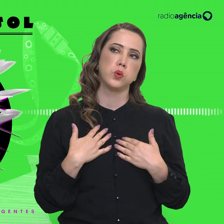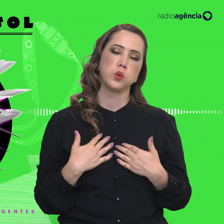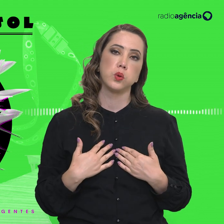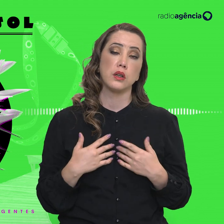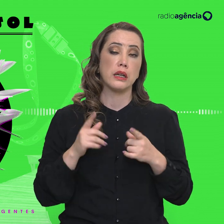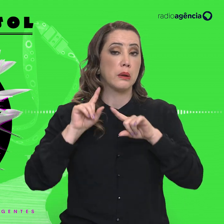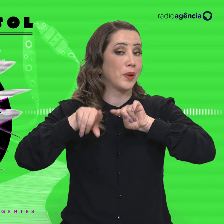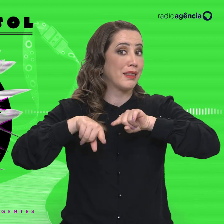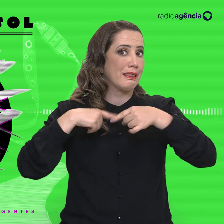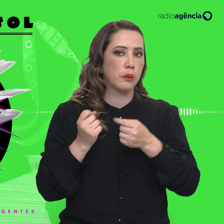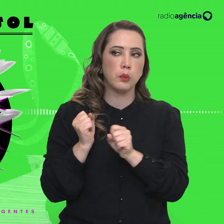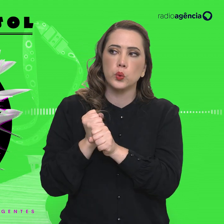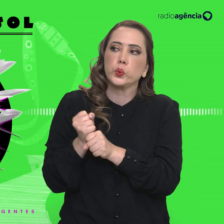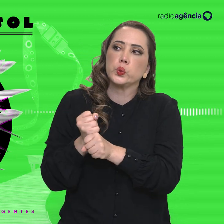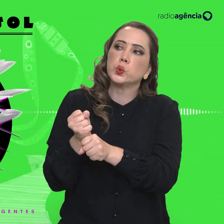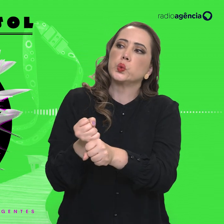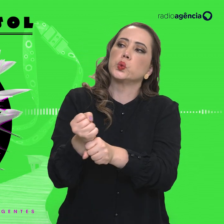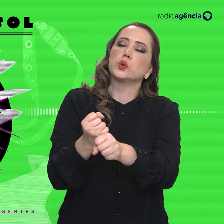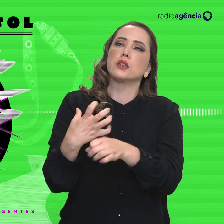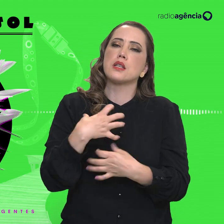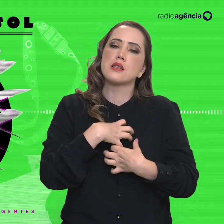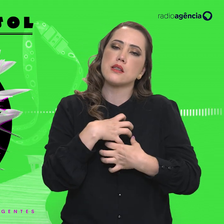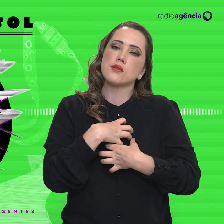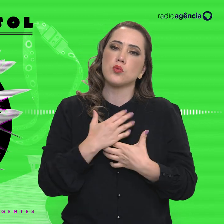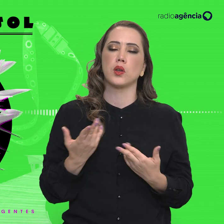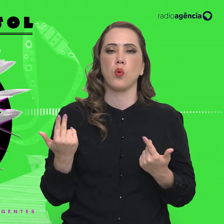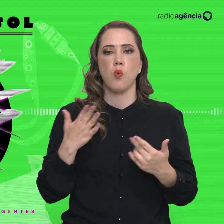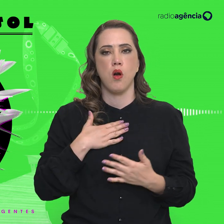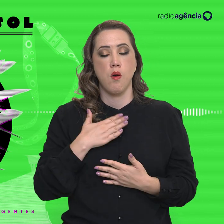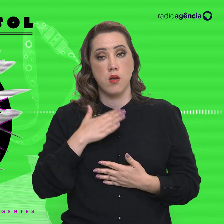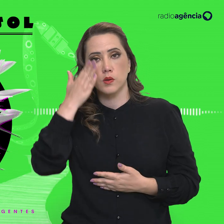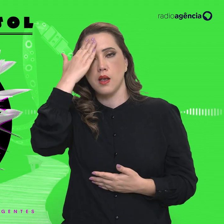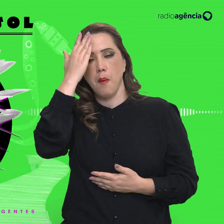Que é mais ou menos o sentimento que eu tive quando eu recebi o meu diagnóstico.